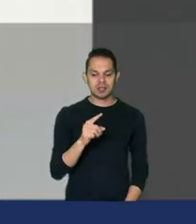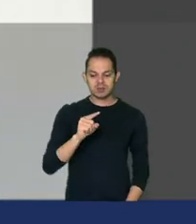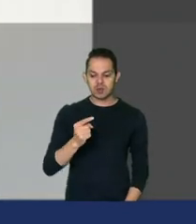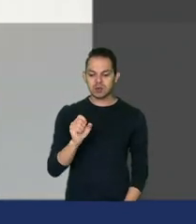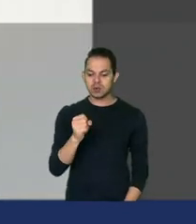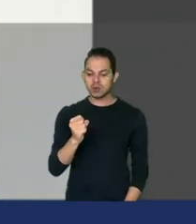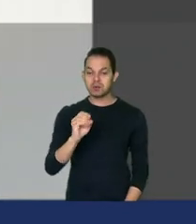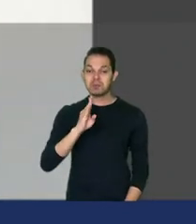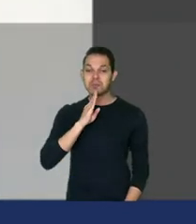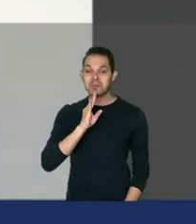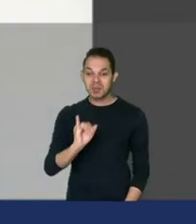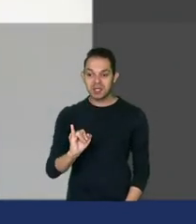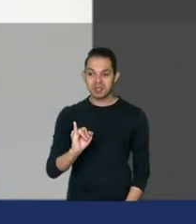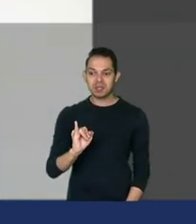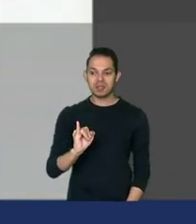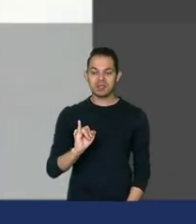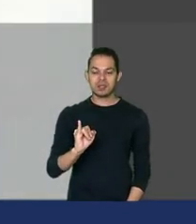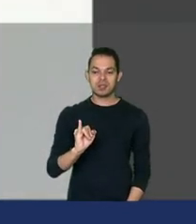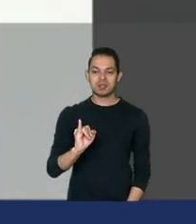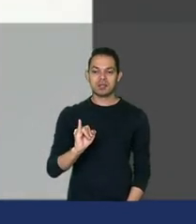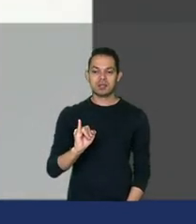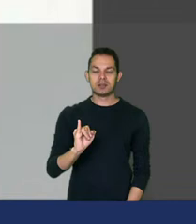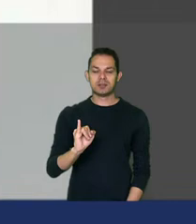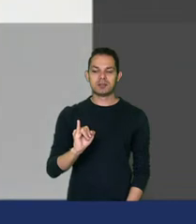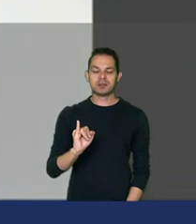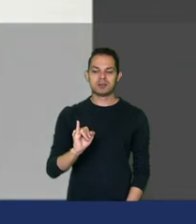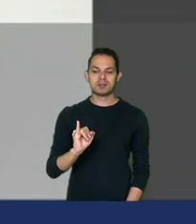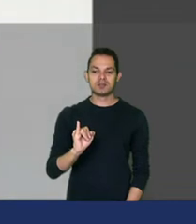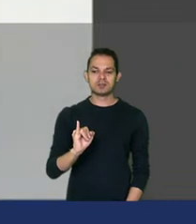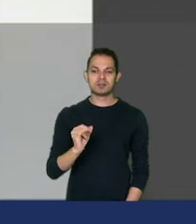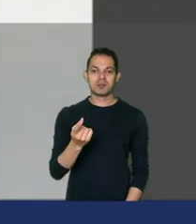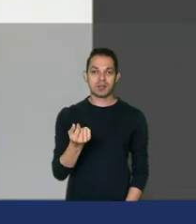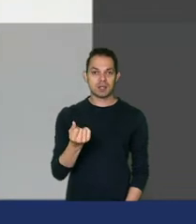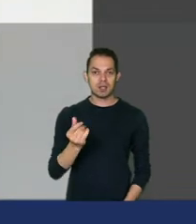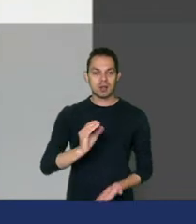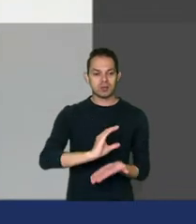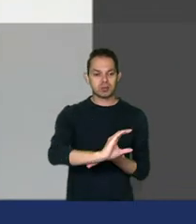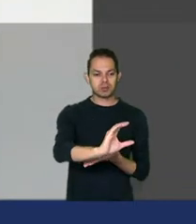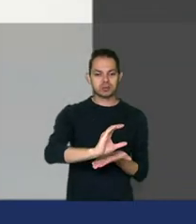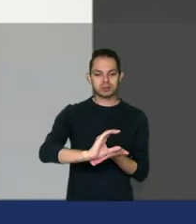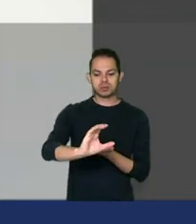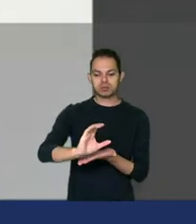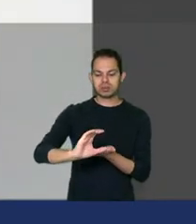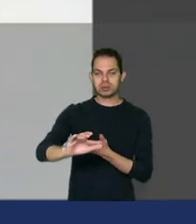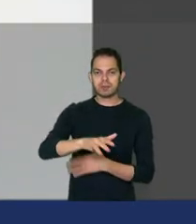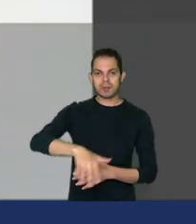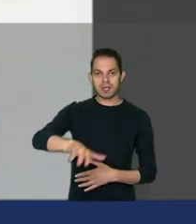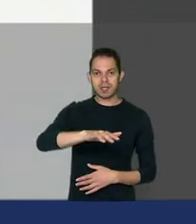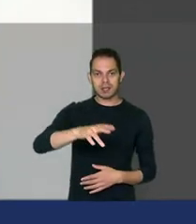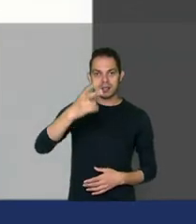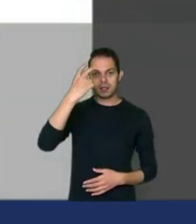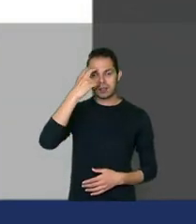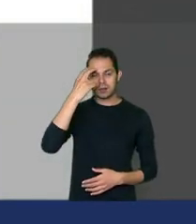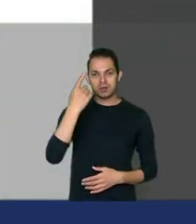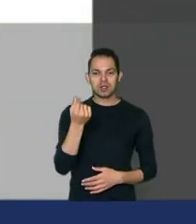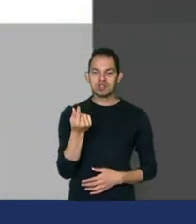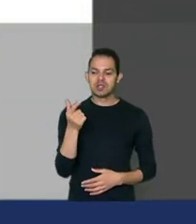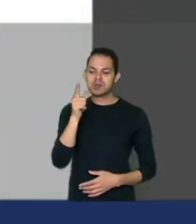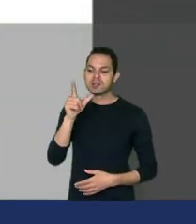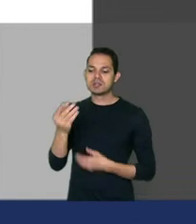PAULO GUSTAVO QUE GARANTE 3.8 BI, OU SEJA, 3 BILHÕES E 800 MILHÕES QUE VÃO SAIR DO